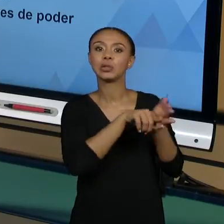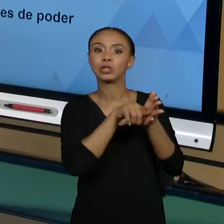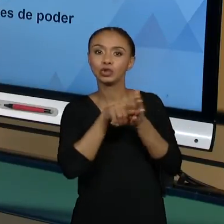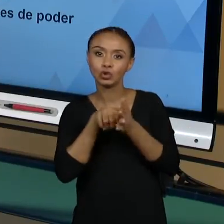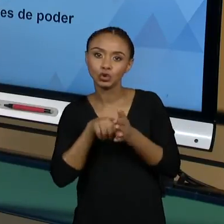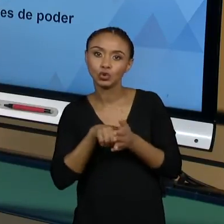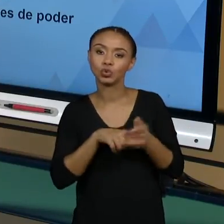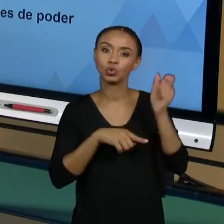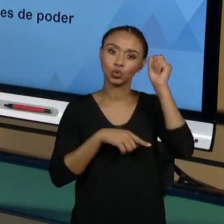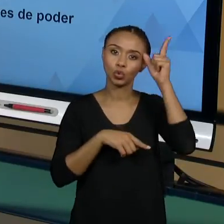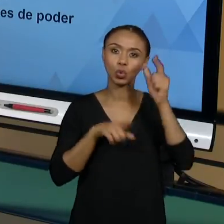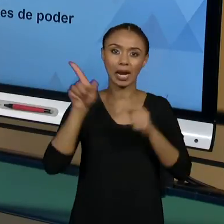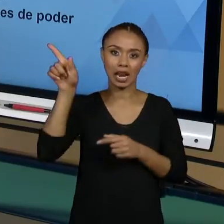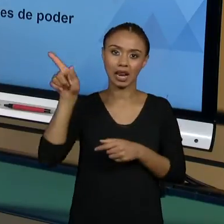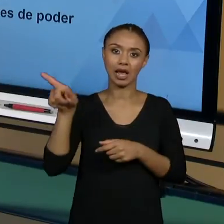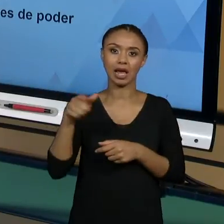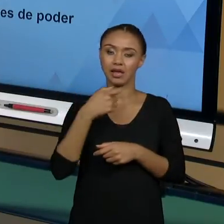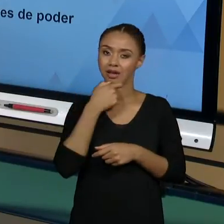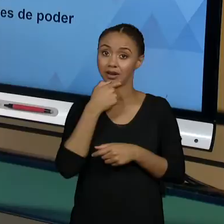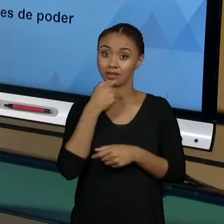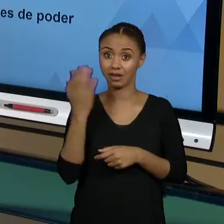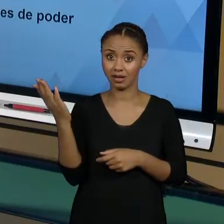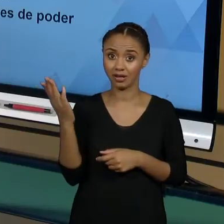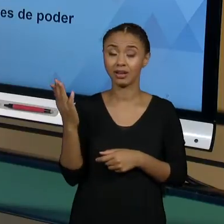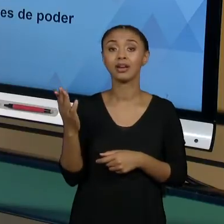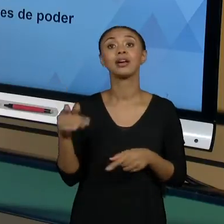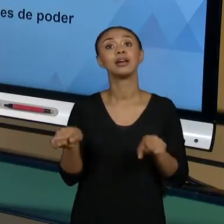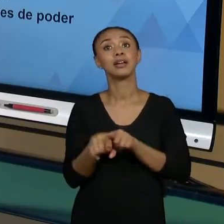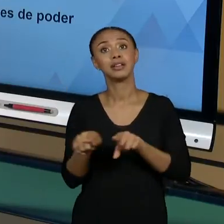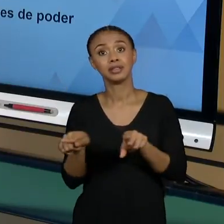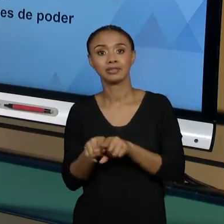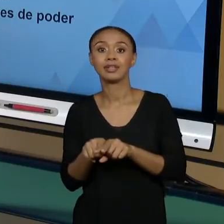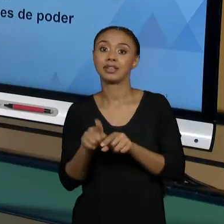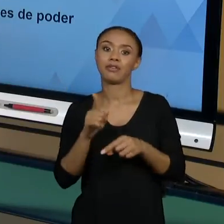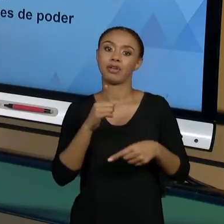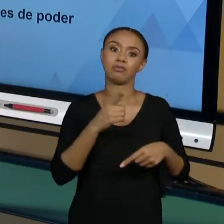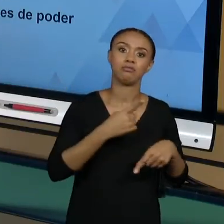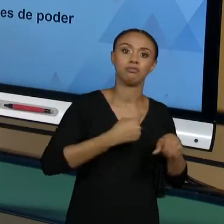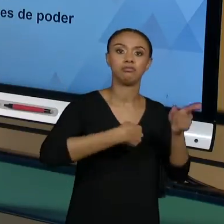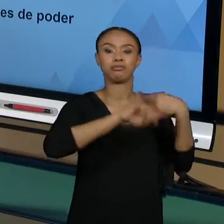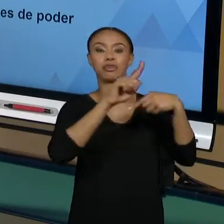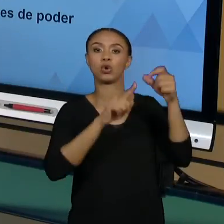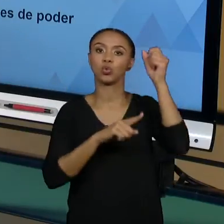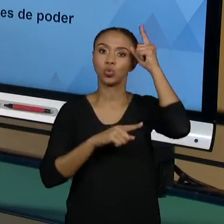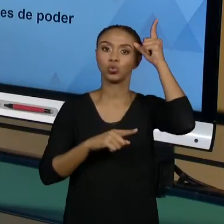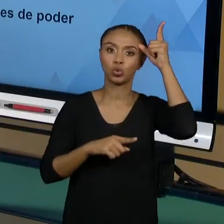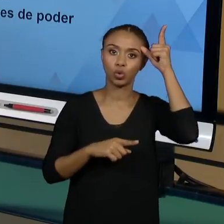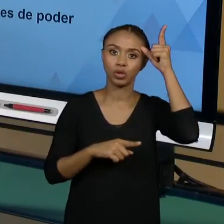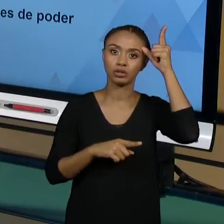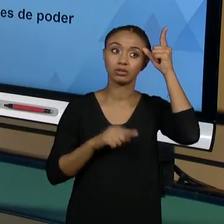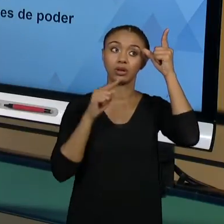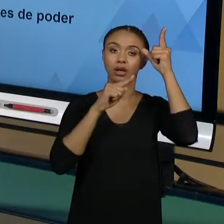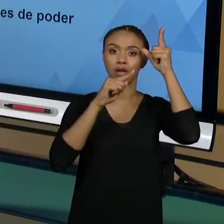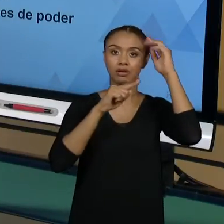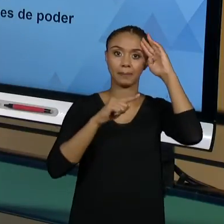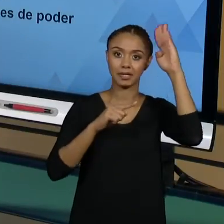BIRMINGHAM, ASSIM COMO HOUVE ESSE MOVIMENTO CHAMADO "VIRADA CULTURAL", QUE VAI COLOCAR A CULTURA NO CENTRO, TAMBÉM A VIRADA LINGUÍSTICA